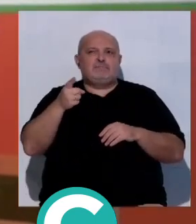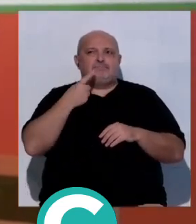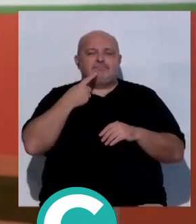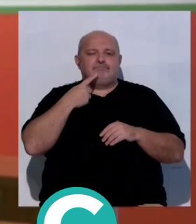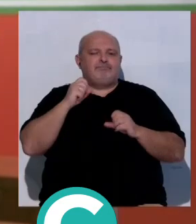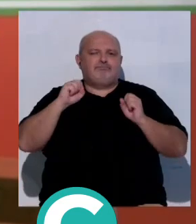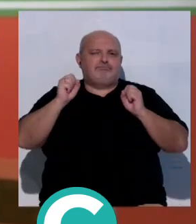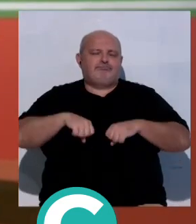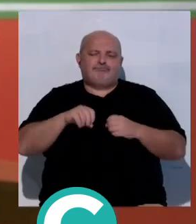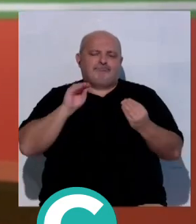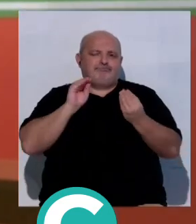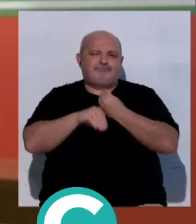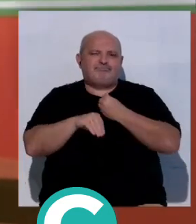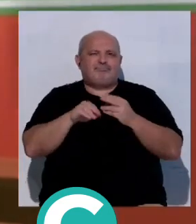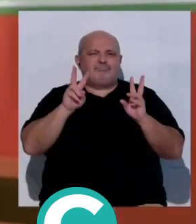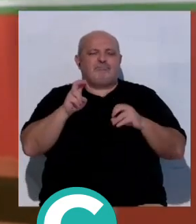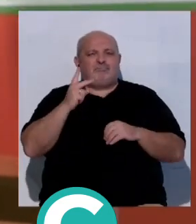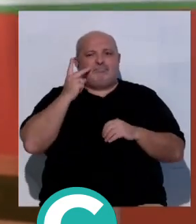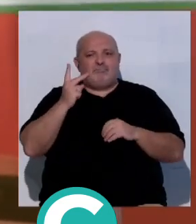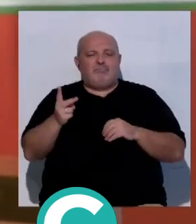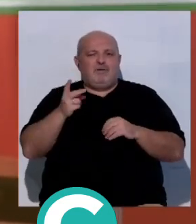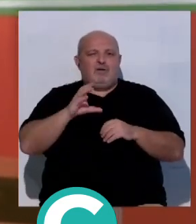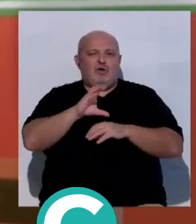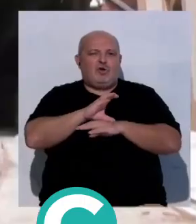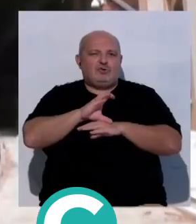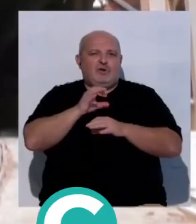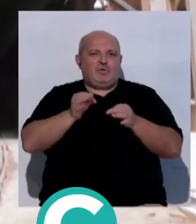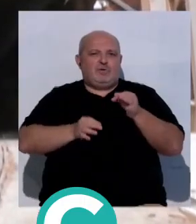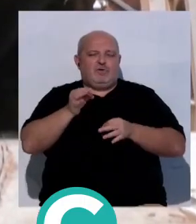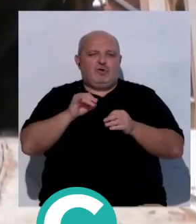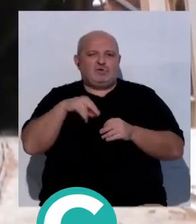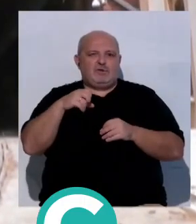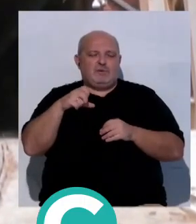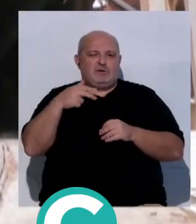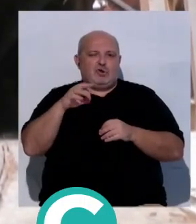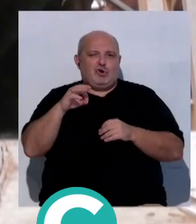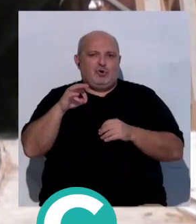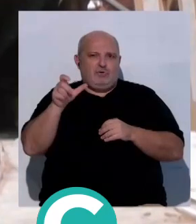disconformidad tras la visita del consejero de Justicia José Antonio nieto que calificó